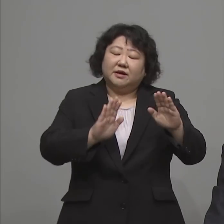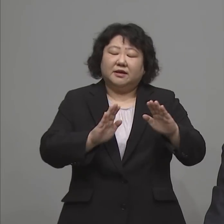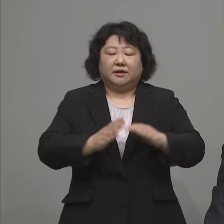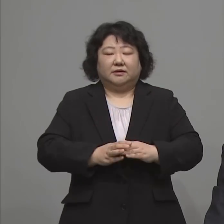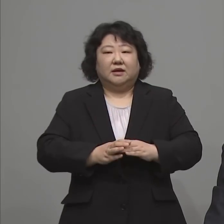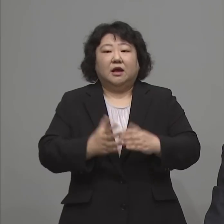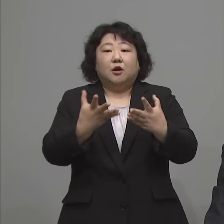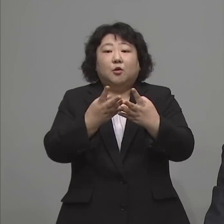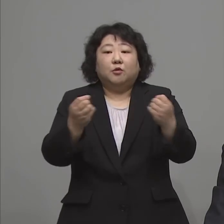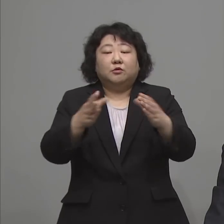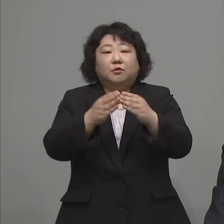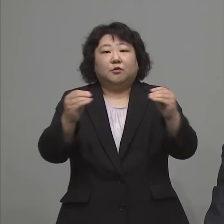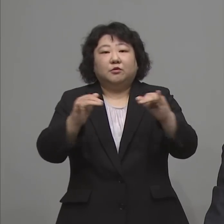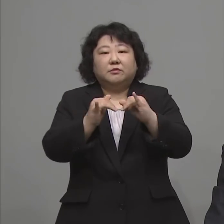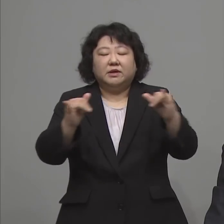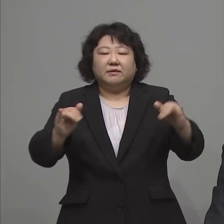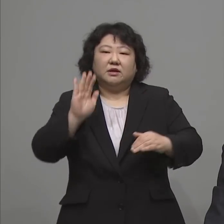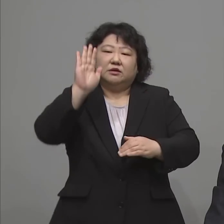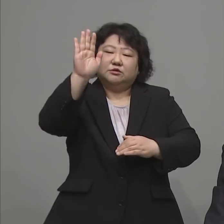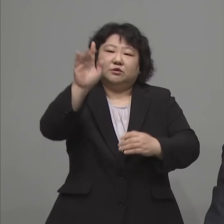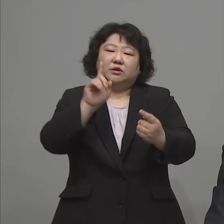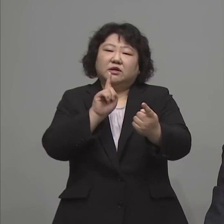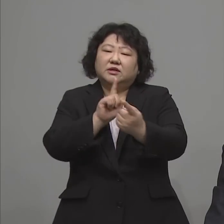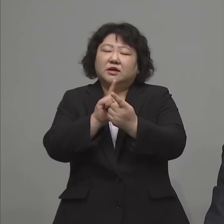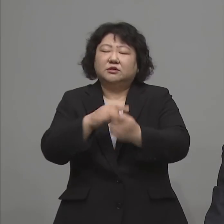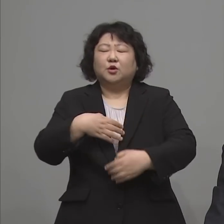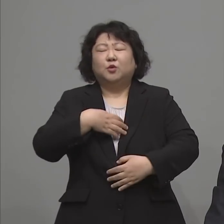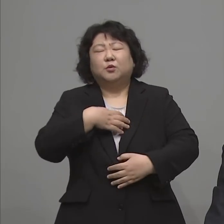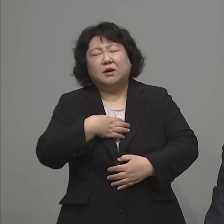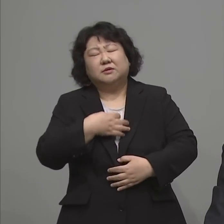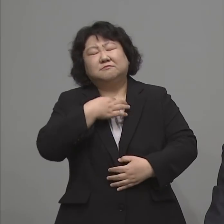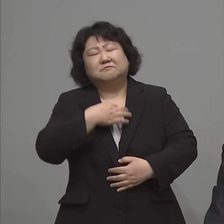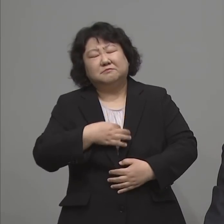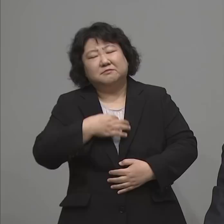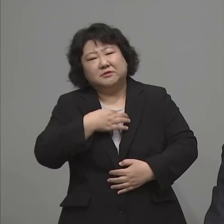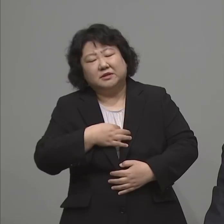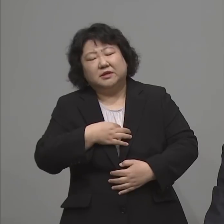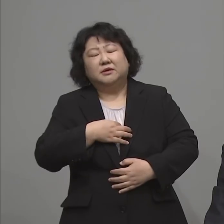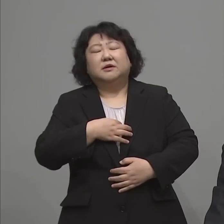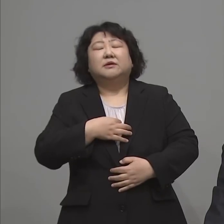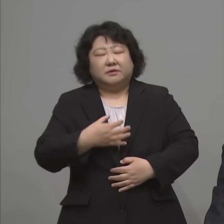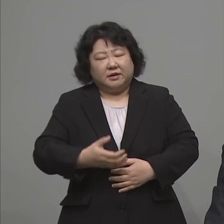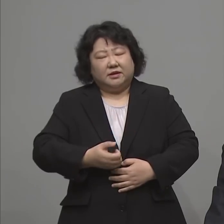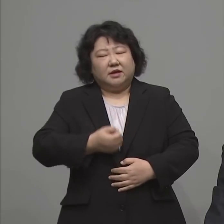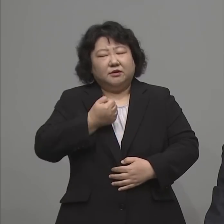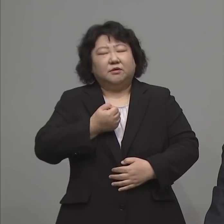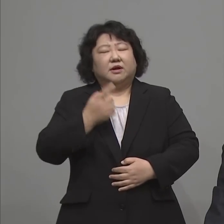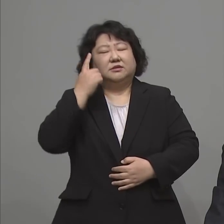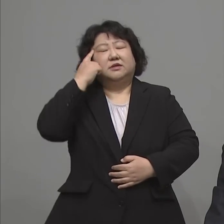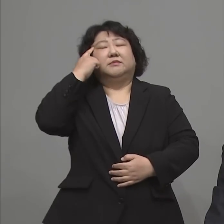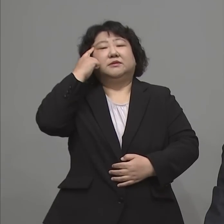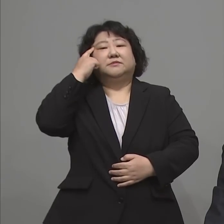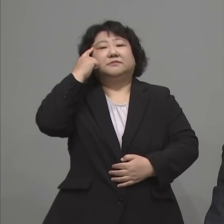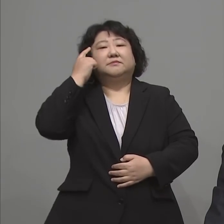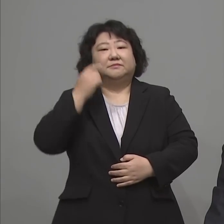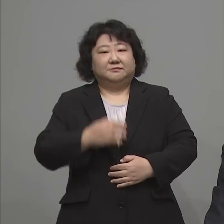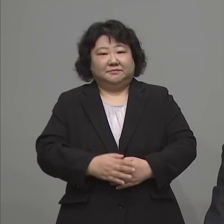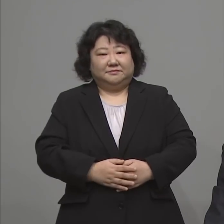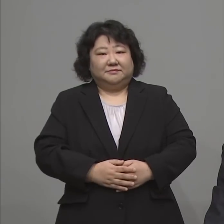多くの国民は 将来に向けての不安や焦り 閉塞感を抱いていると 感じています